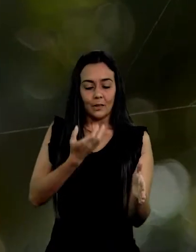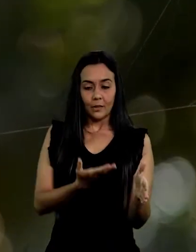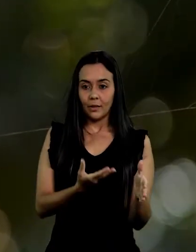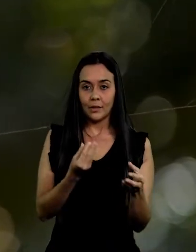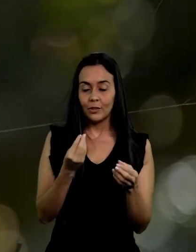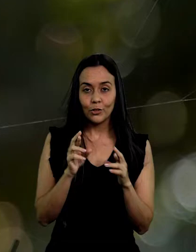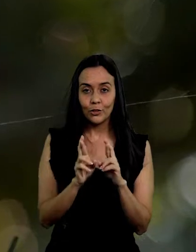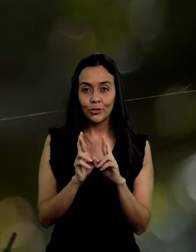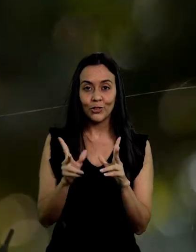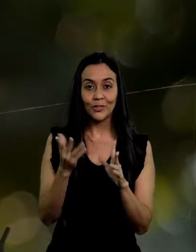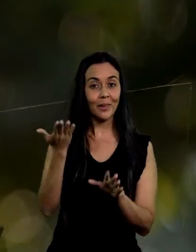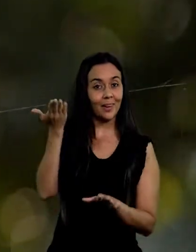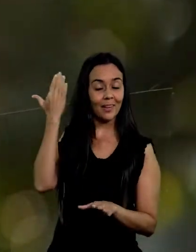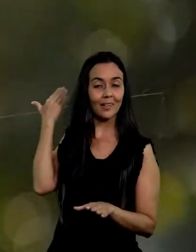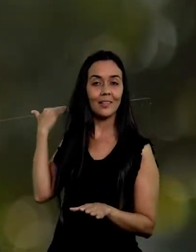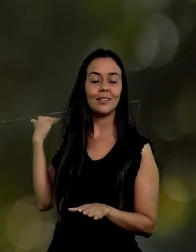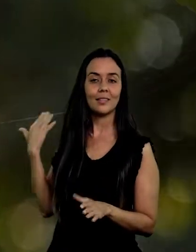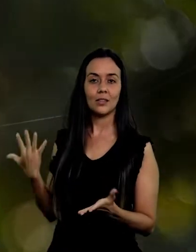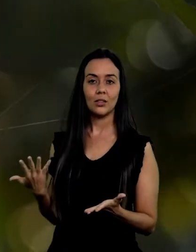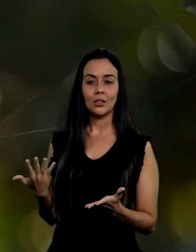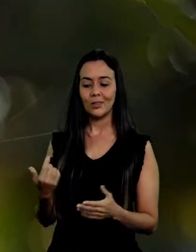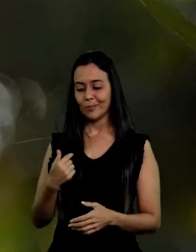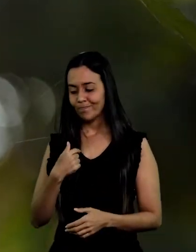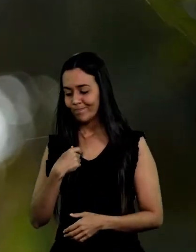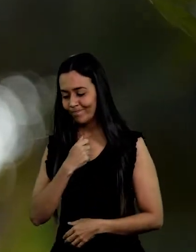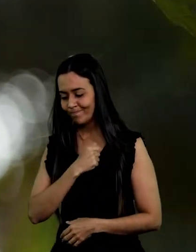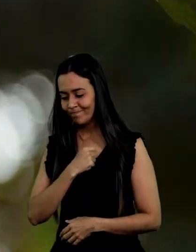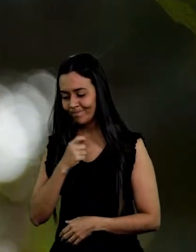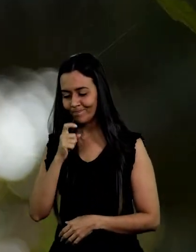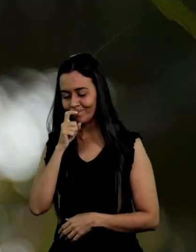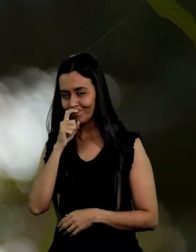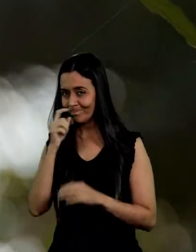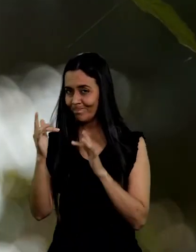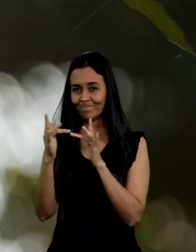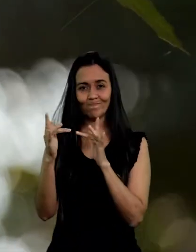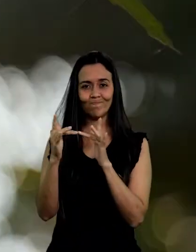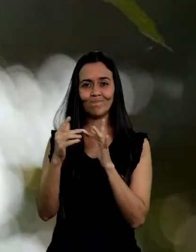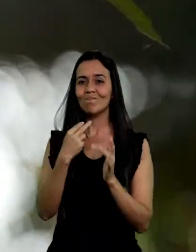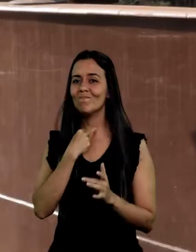"Ah, eu não fiquei os últimos instantes com meu pai, com a minha mãe".